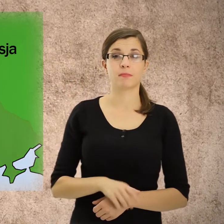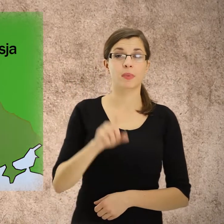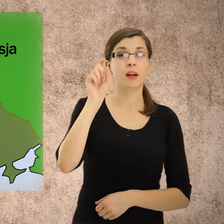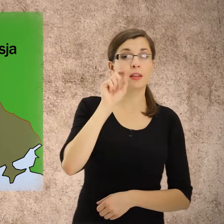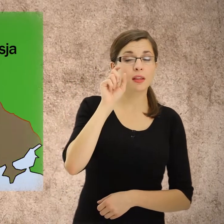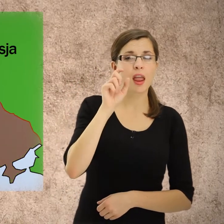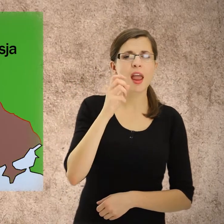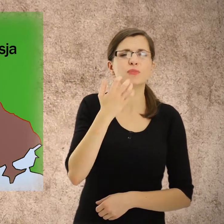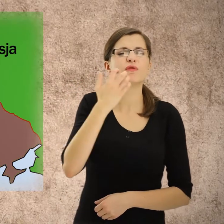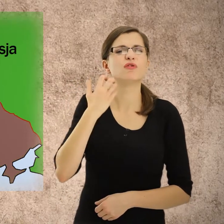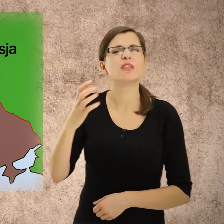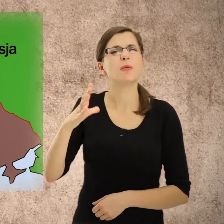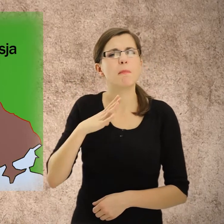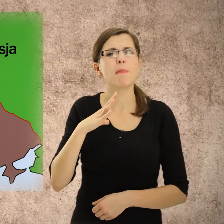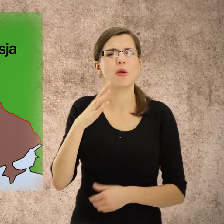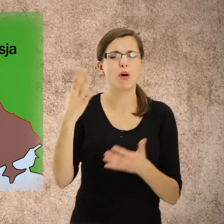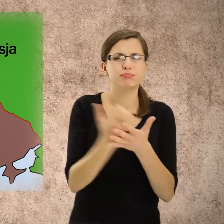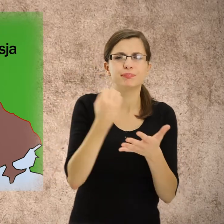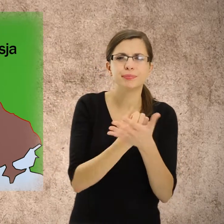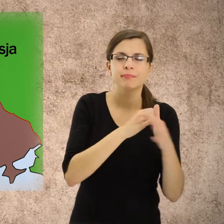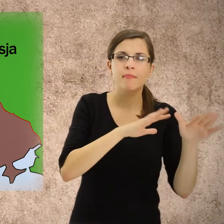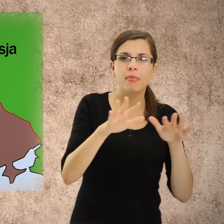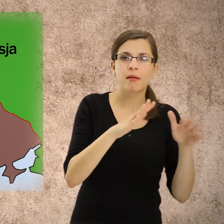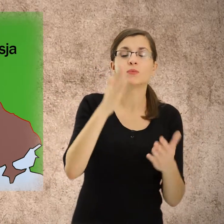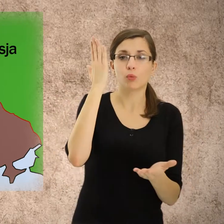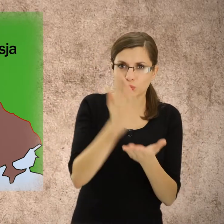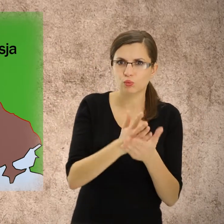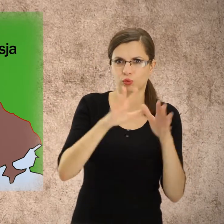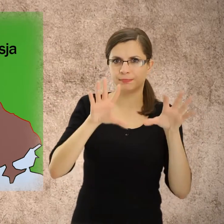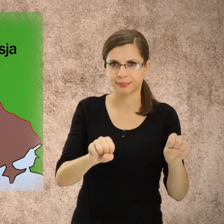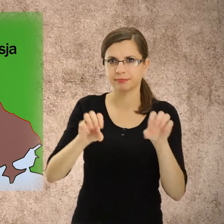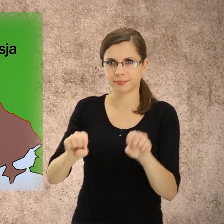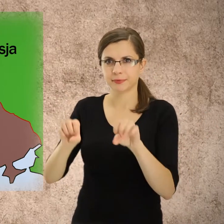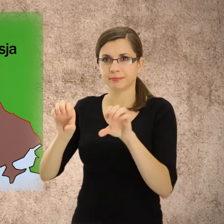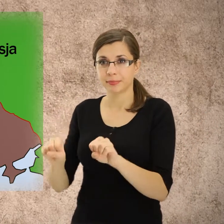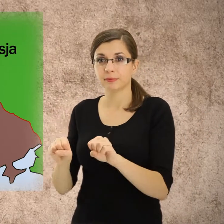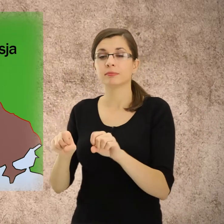Niemcy zatrzymały wszystkie zdobyte tereny